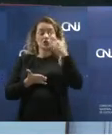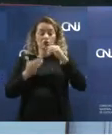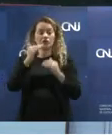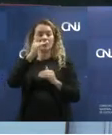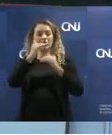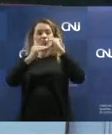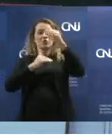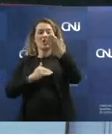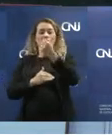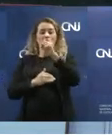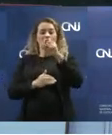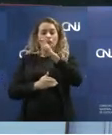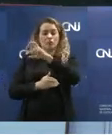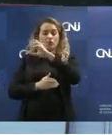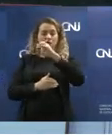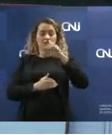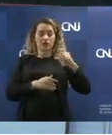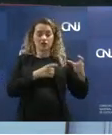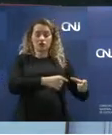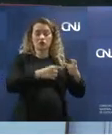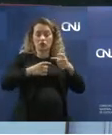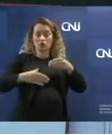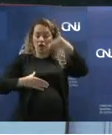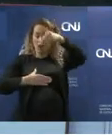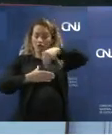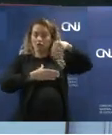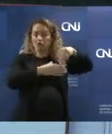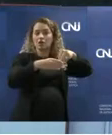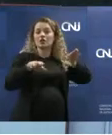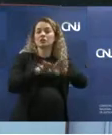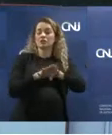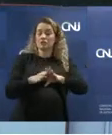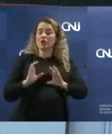unidades instaladas e em funcionamento em todo o território nacional